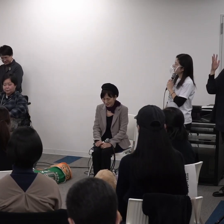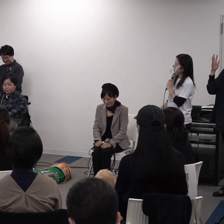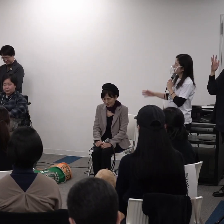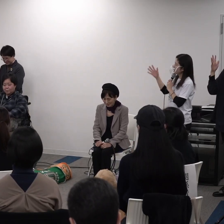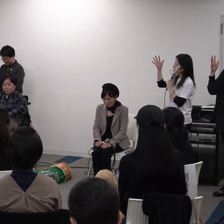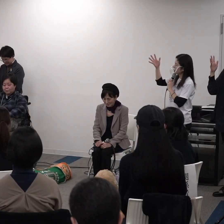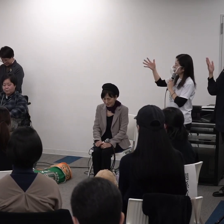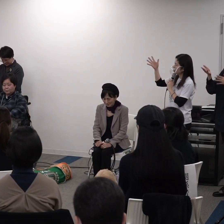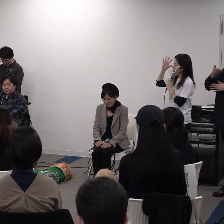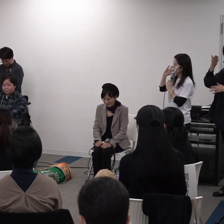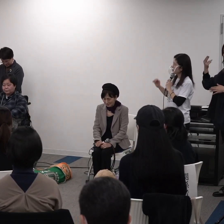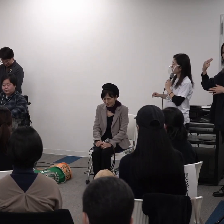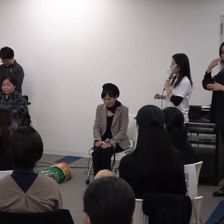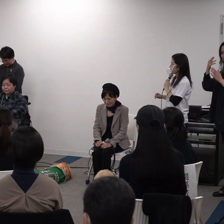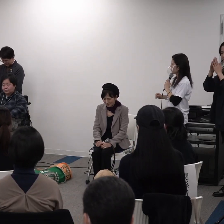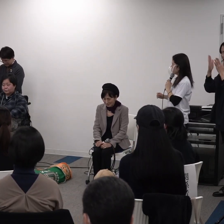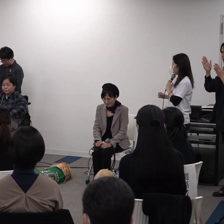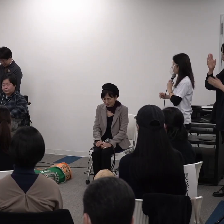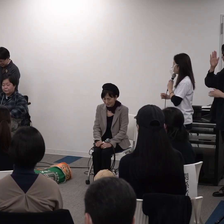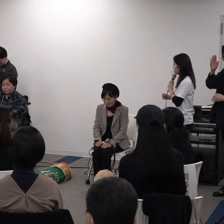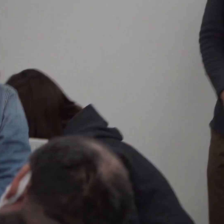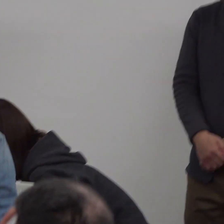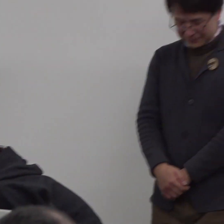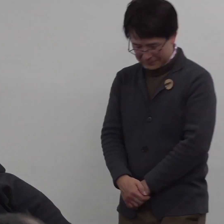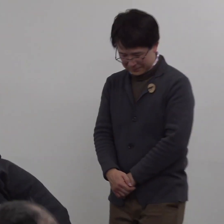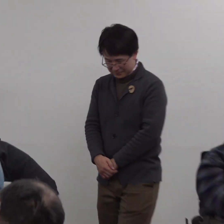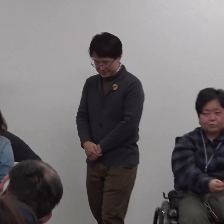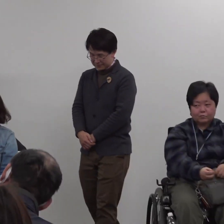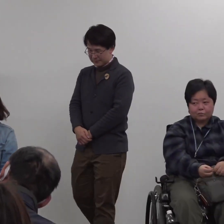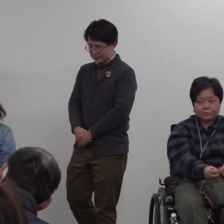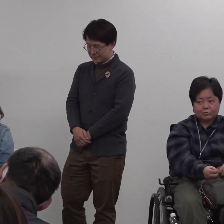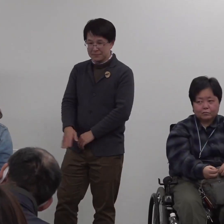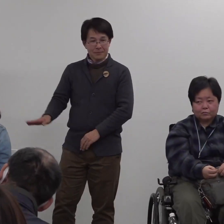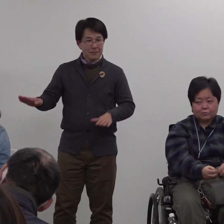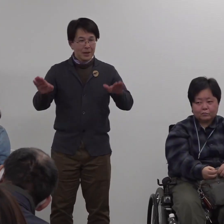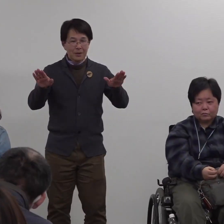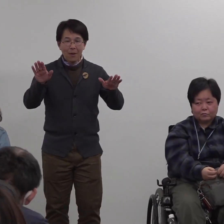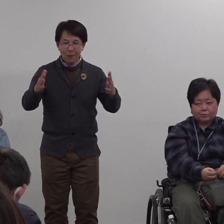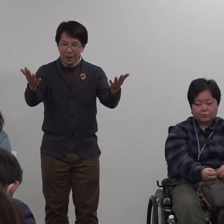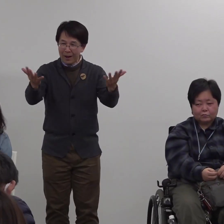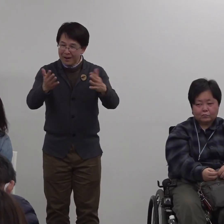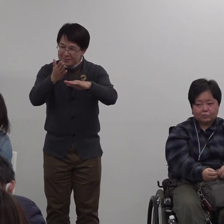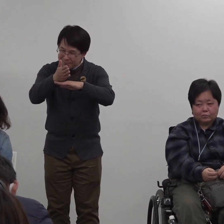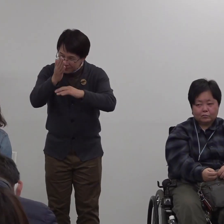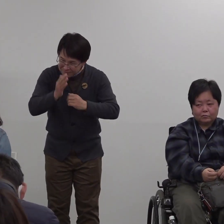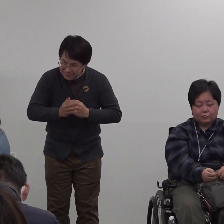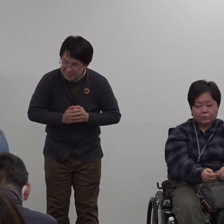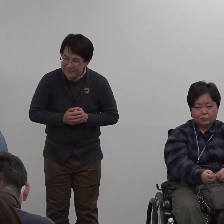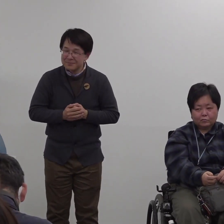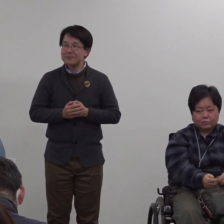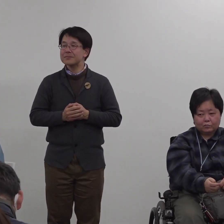松本さんお願いします 松本）今日はありがとうございました